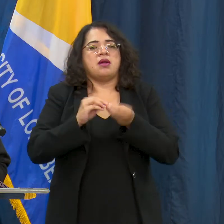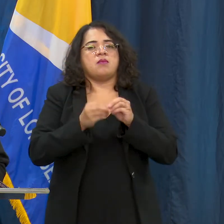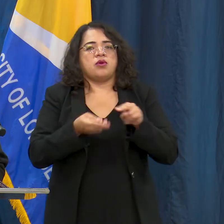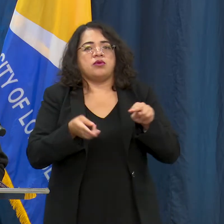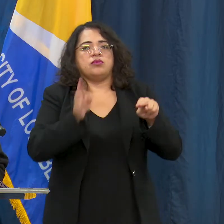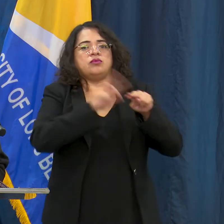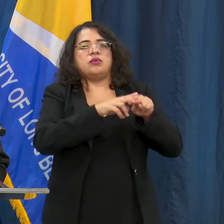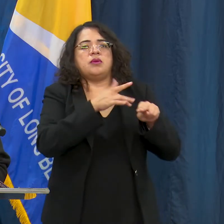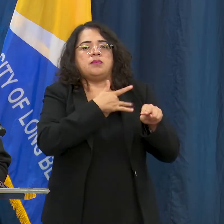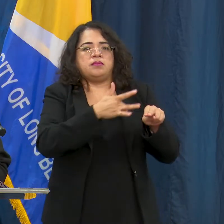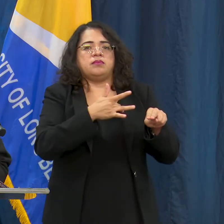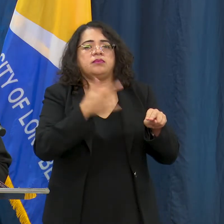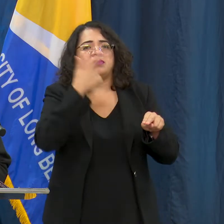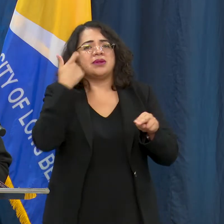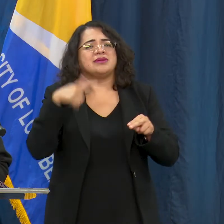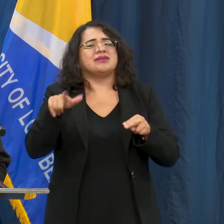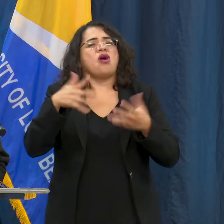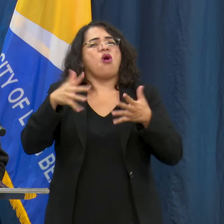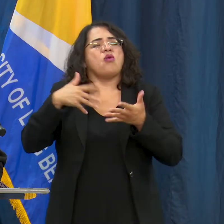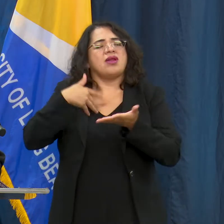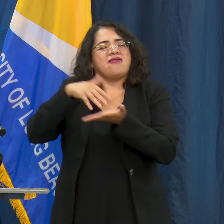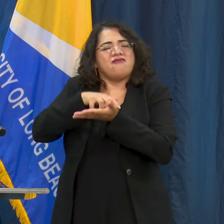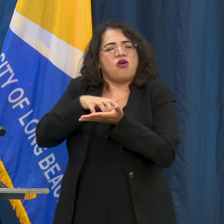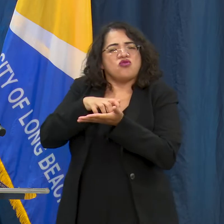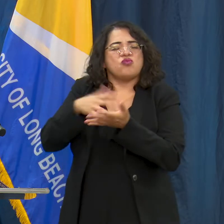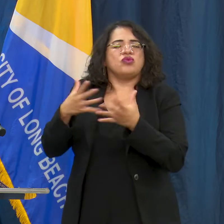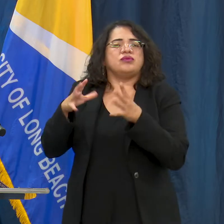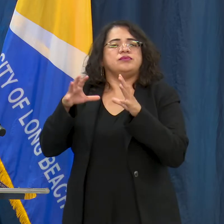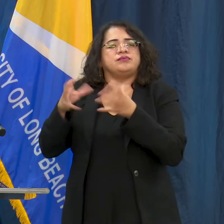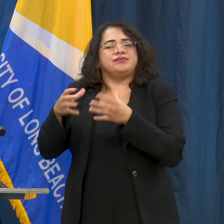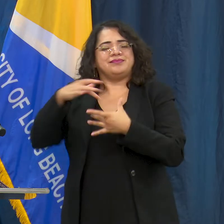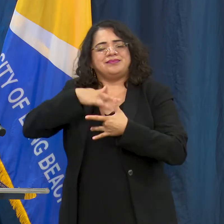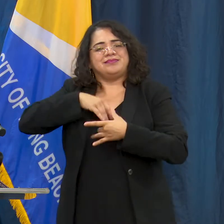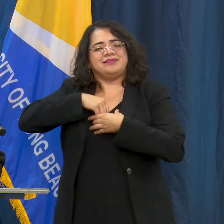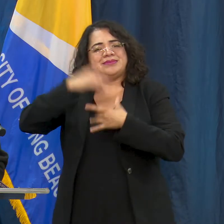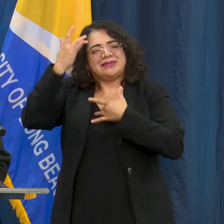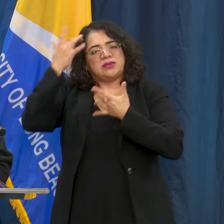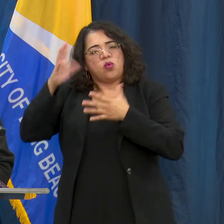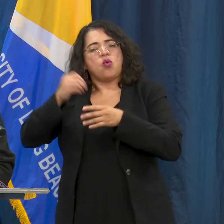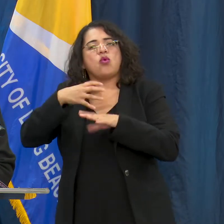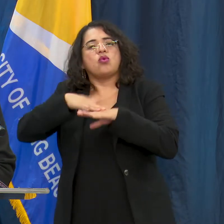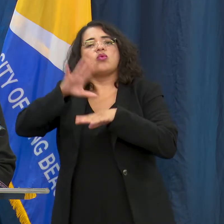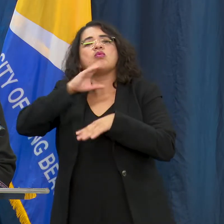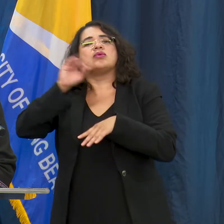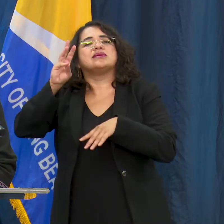Luber are valid a de su salud y la de este los datos de hospitals a quien esta